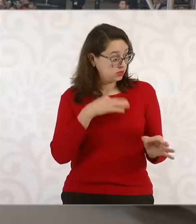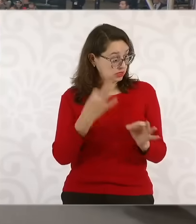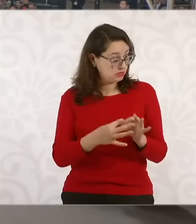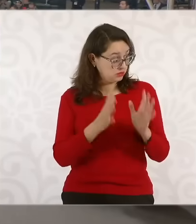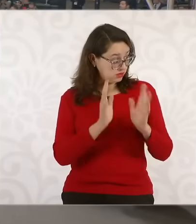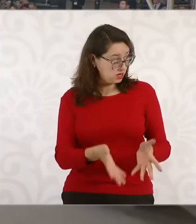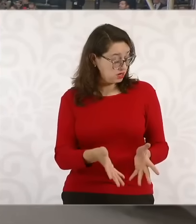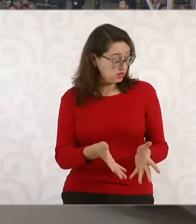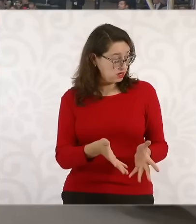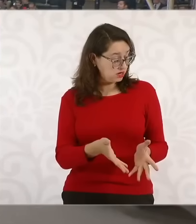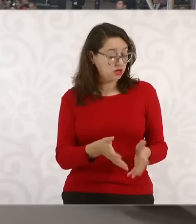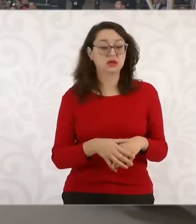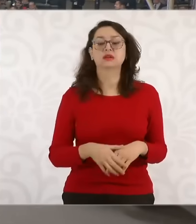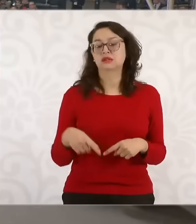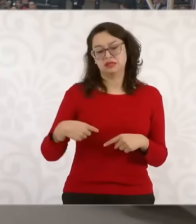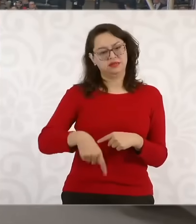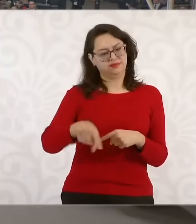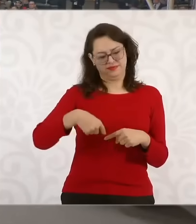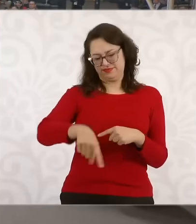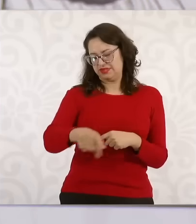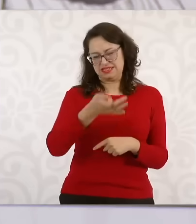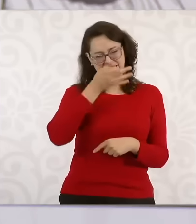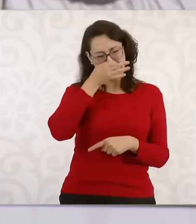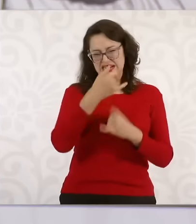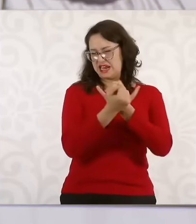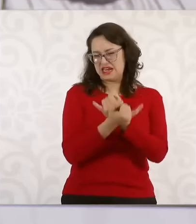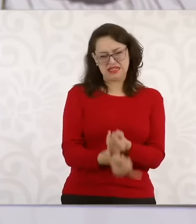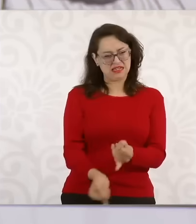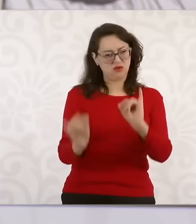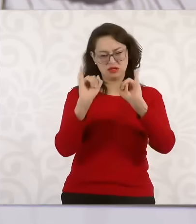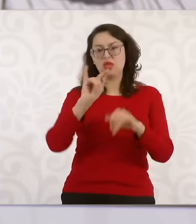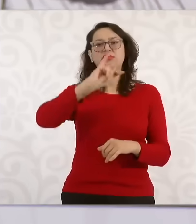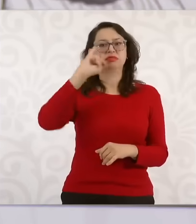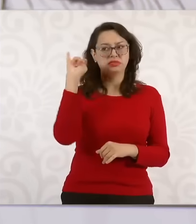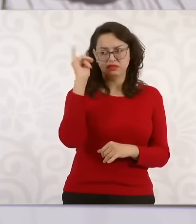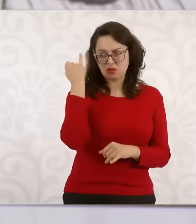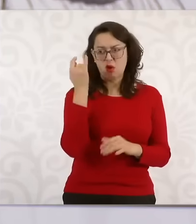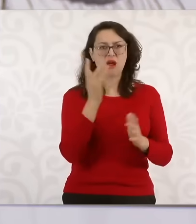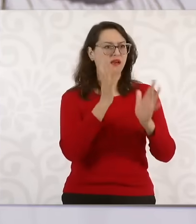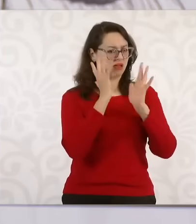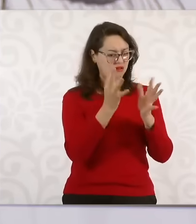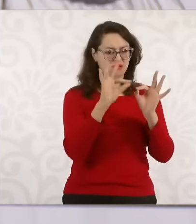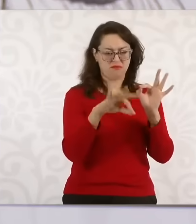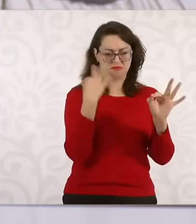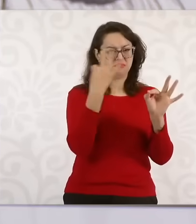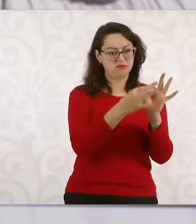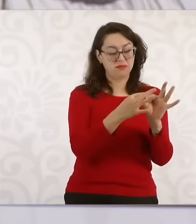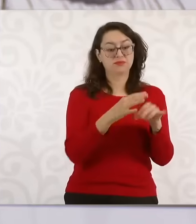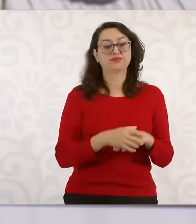o en estos meses inauguran todas. Tijuana ya está terminada. E pero los estudiantes pueden entrar,